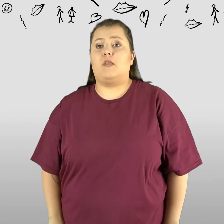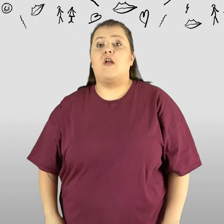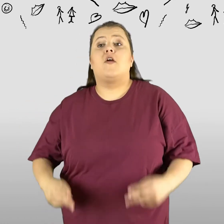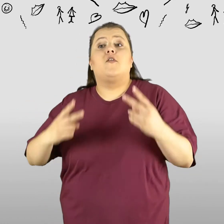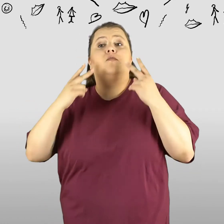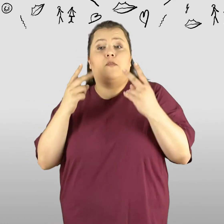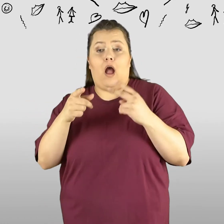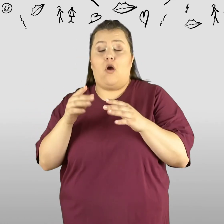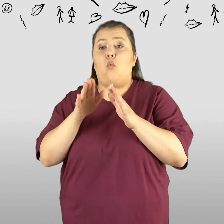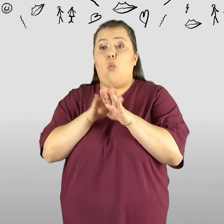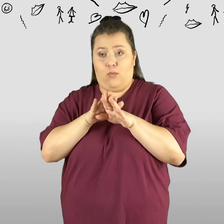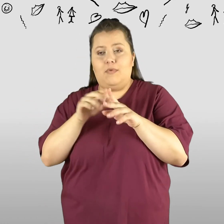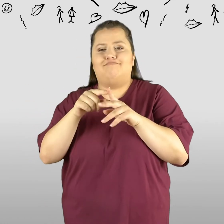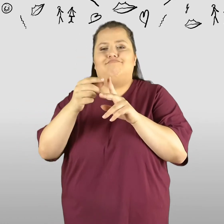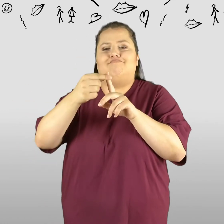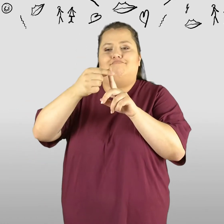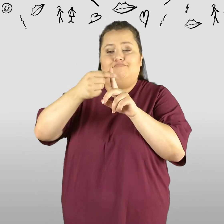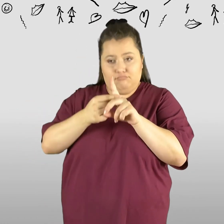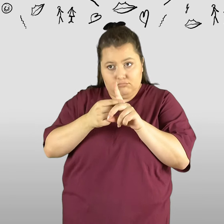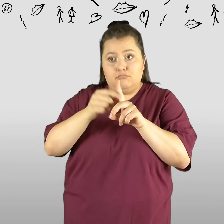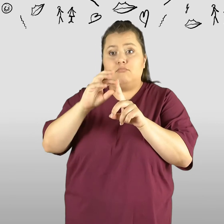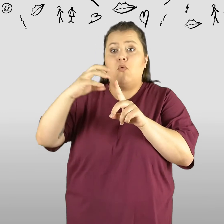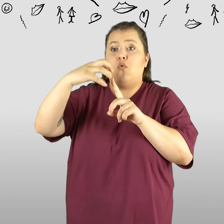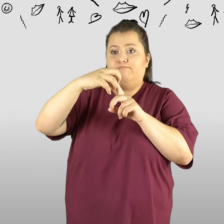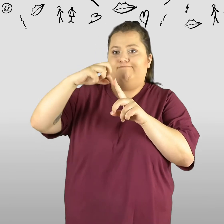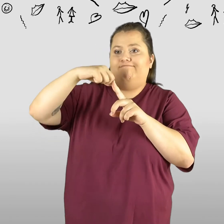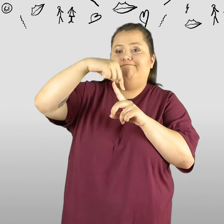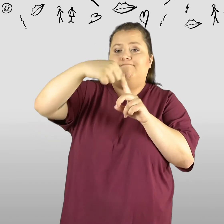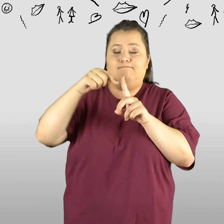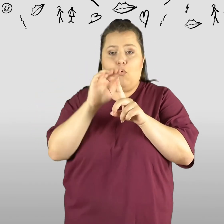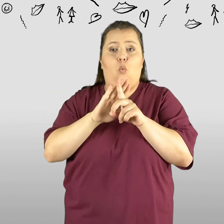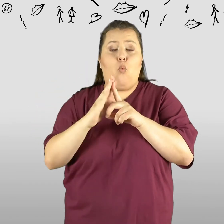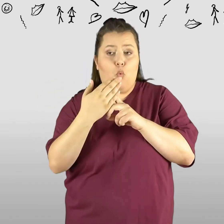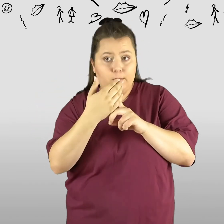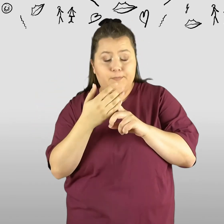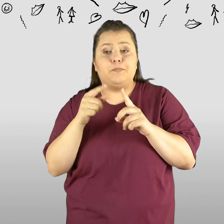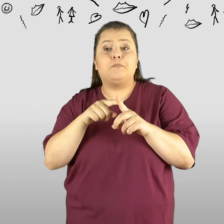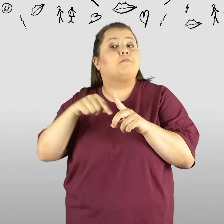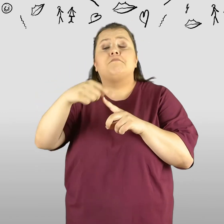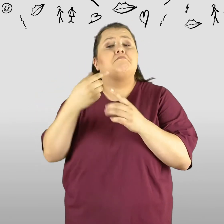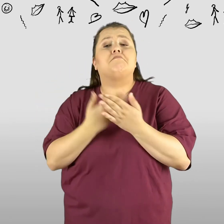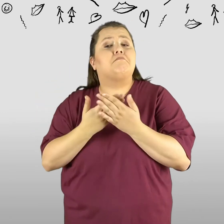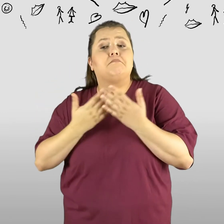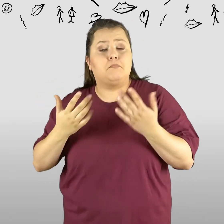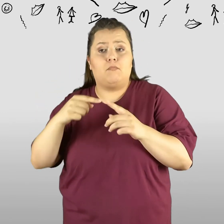Ważne jest, żeby przy myciu ściągnąć napletek maksymalnie w dół, tak aby odsłonić całą żołądź i rowek zażołędny.